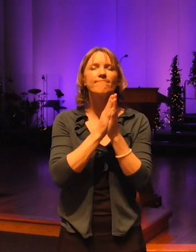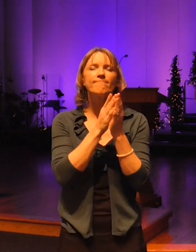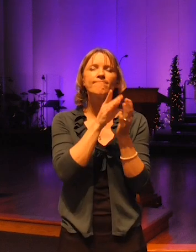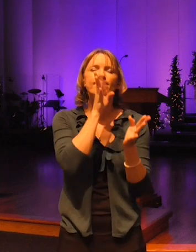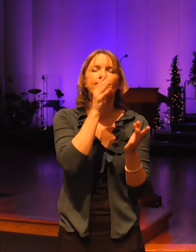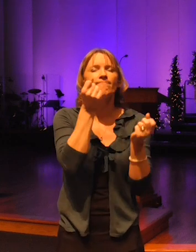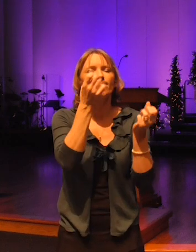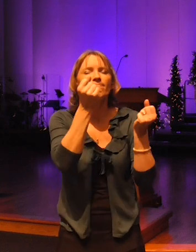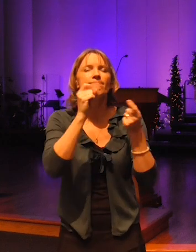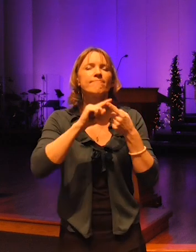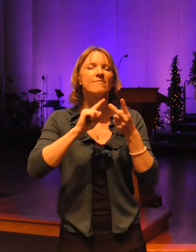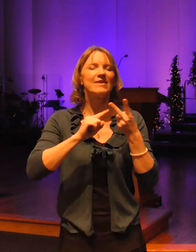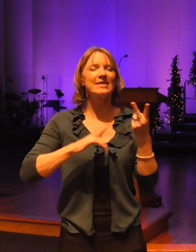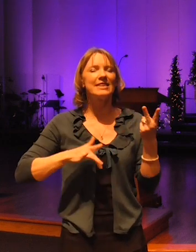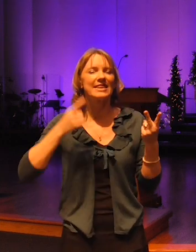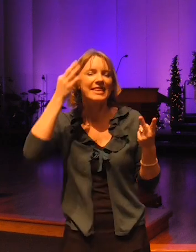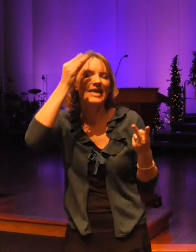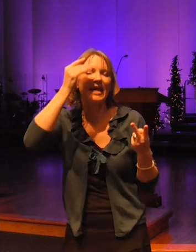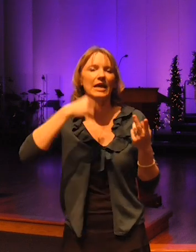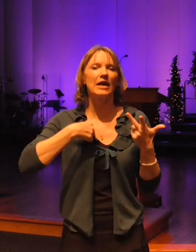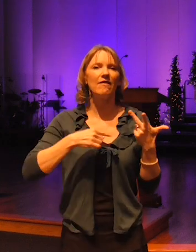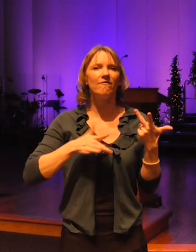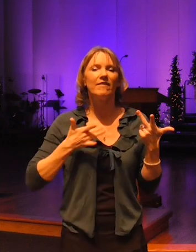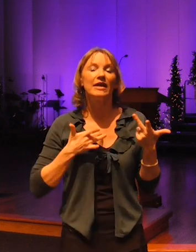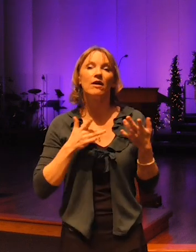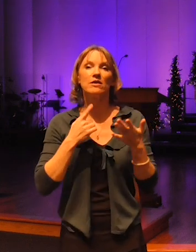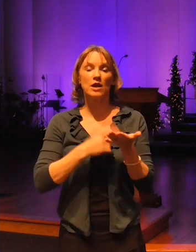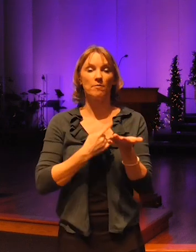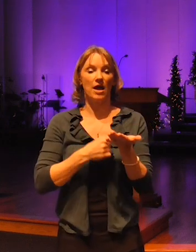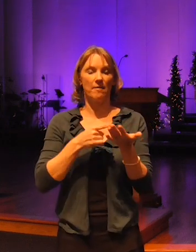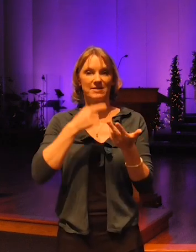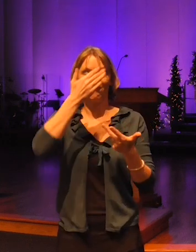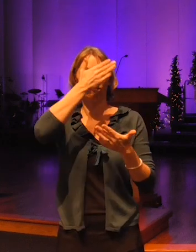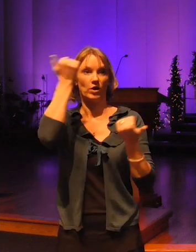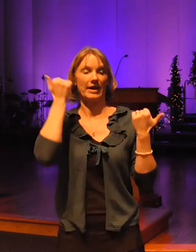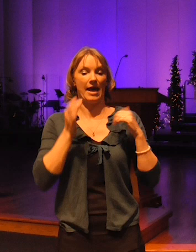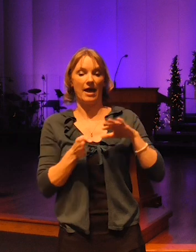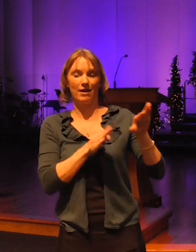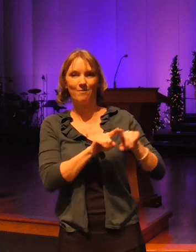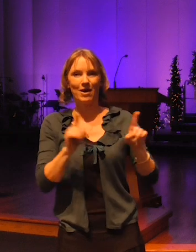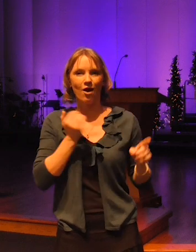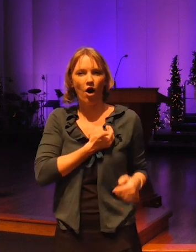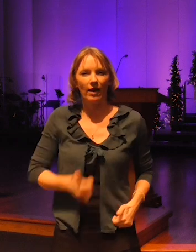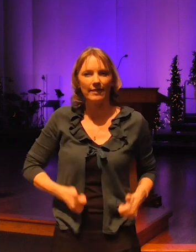a veces nos olvidamos por completo de ellas, pero nuestra vida nunca lo hace y siempre está buscando atraernos